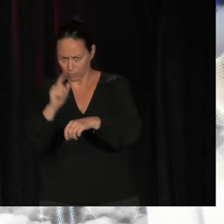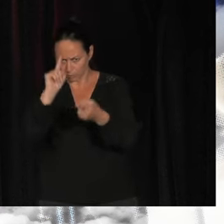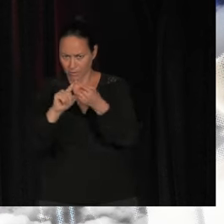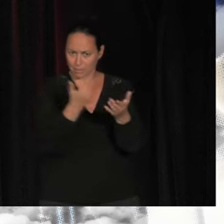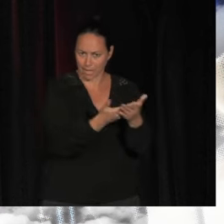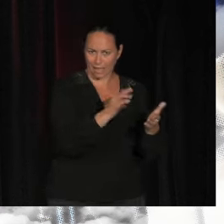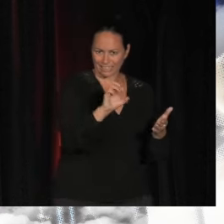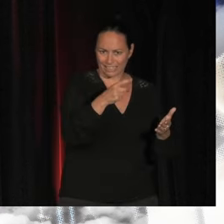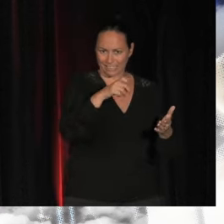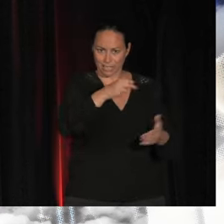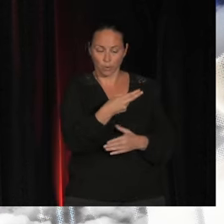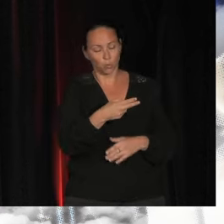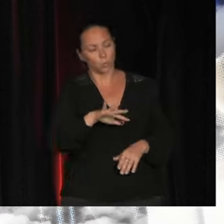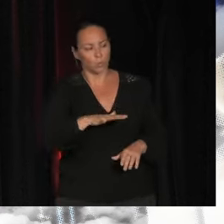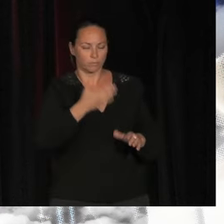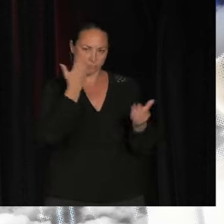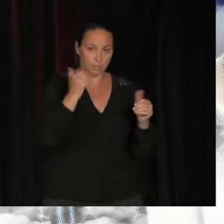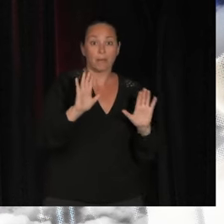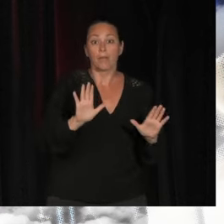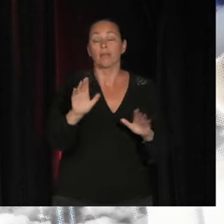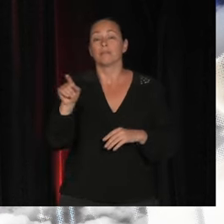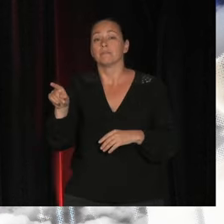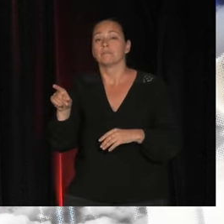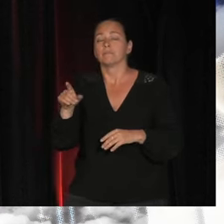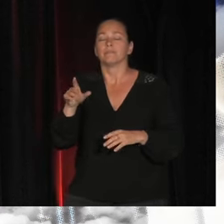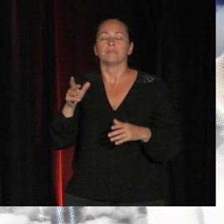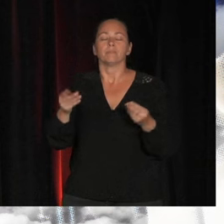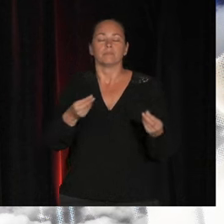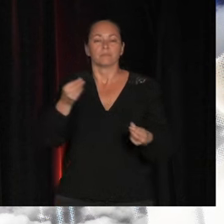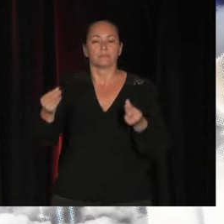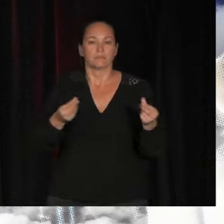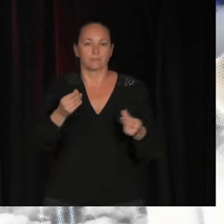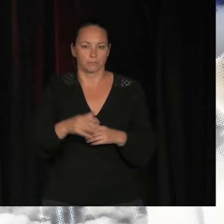Il faut qu'on fasse un épisode dessus. Ce n'est pas gagné, ça. Non, tu disais, sinon : "Qu'est-ce qui fait qu'on est exposés